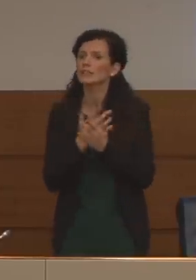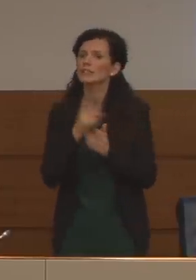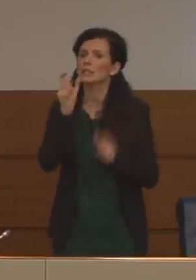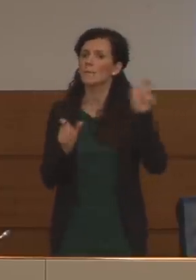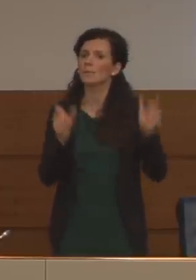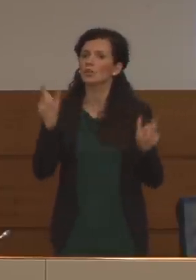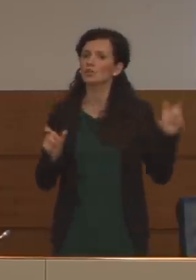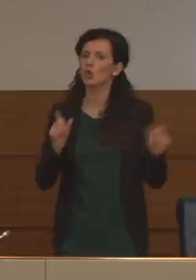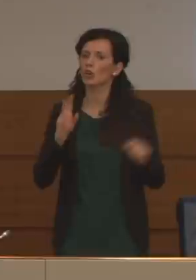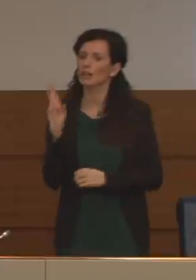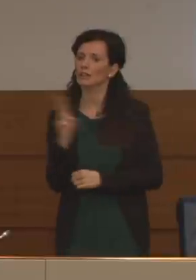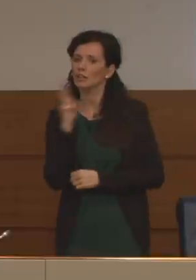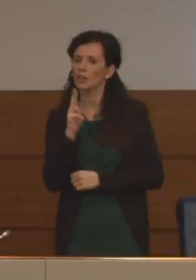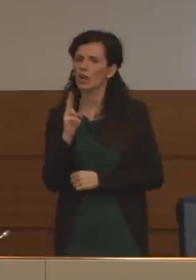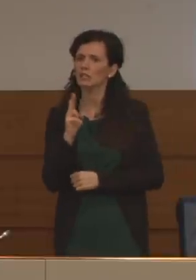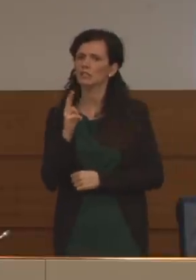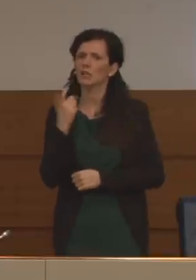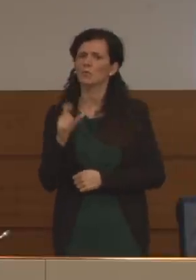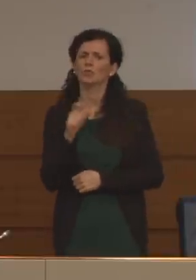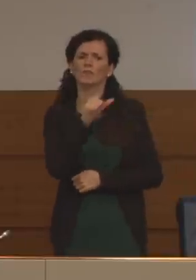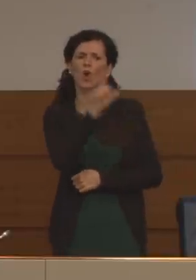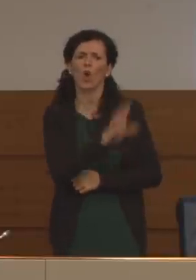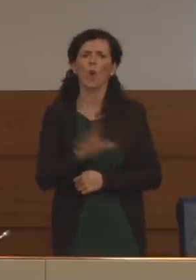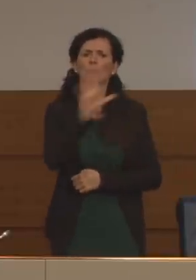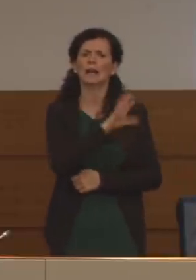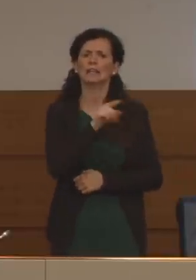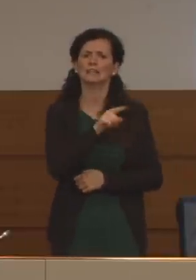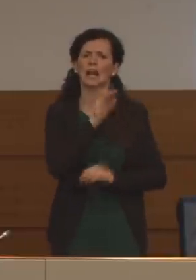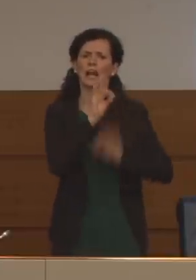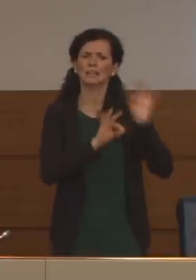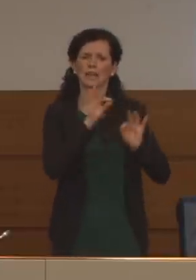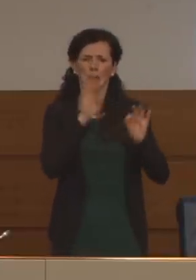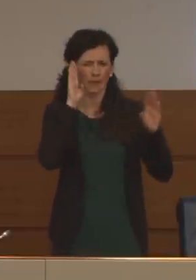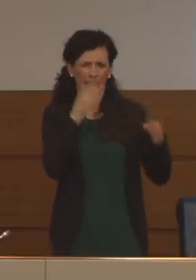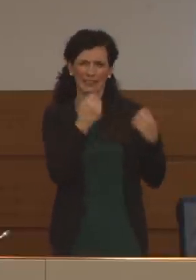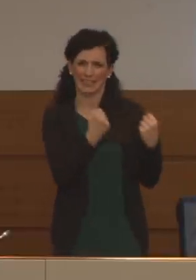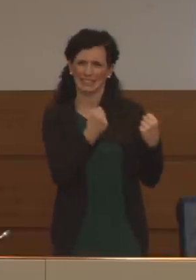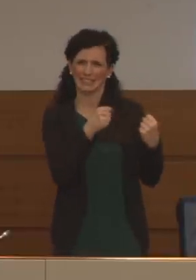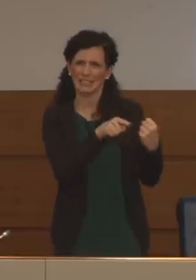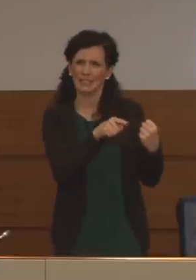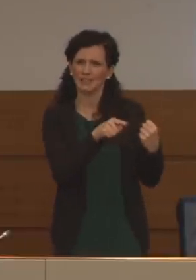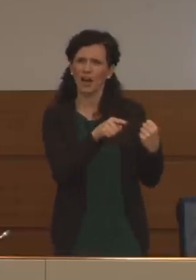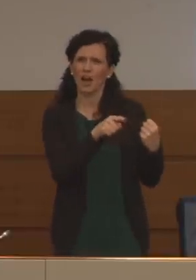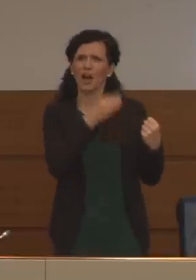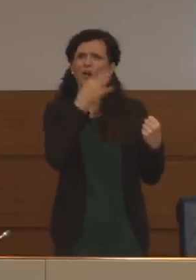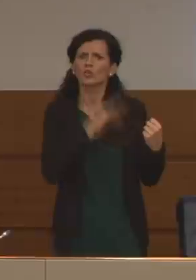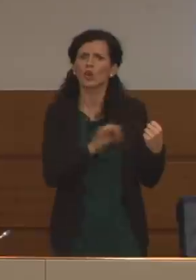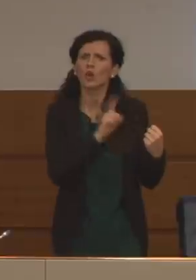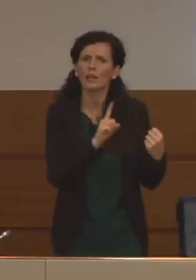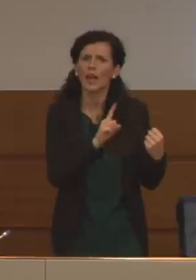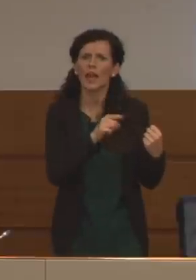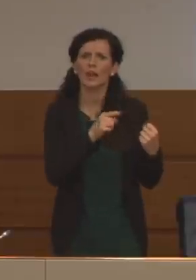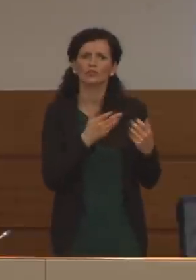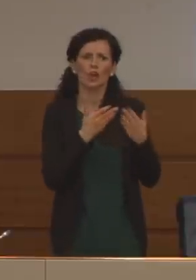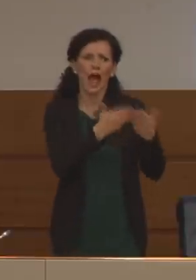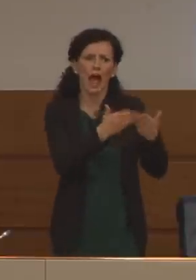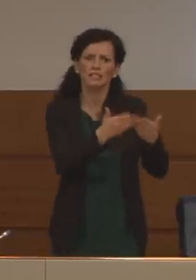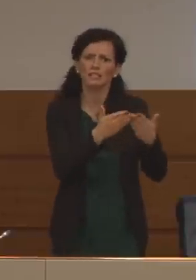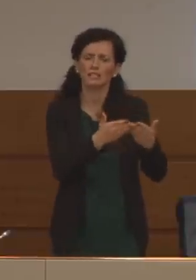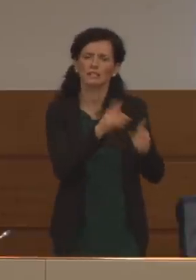della regione Lombardia non erano in grado di assistere i pazienti.